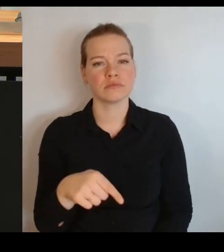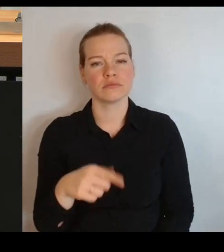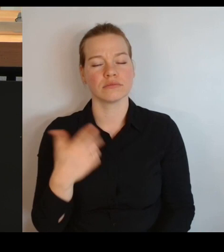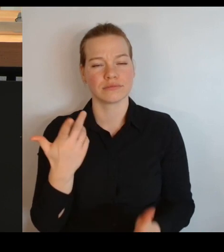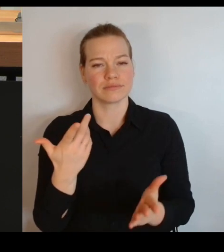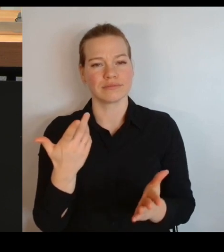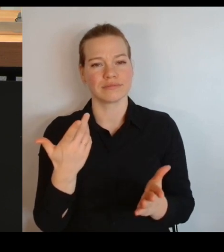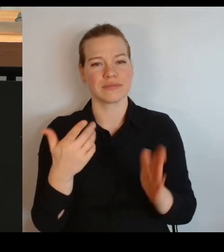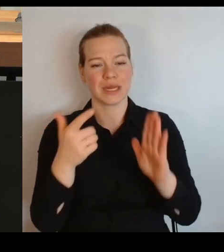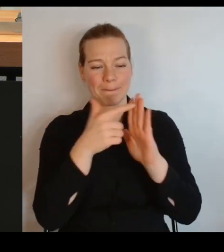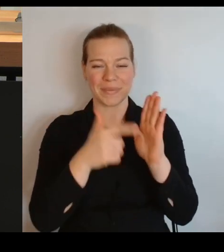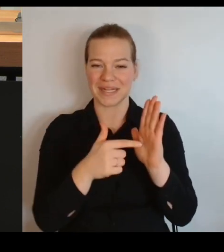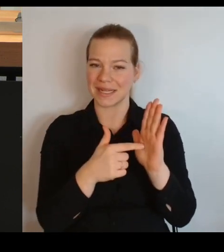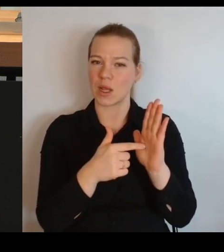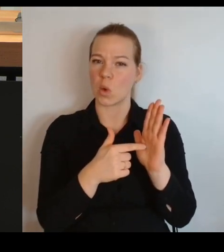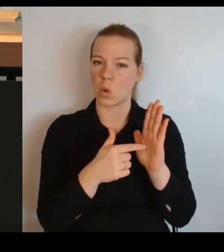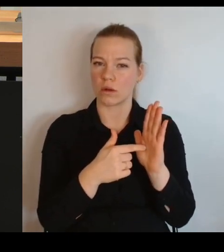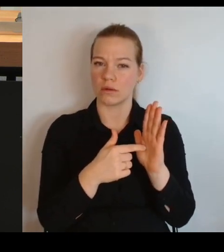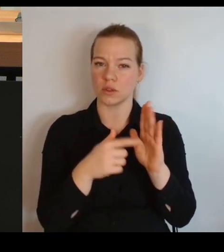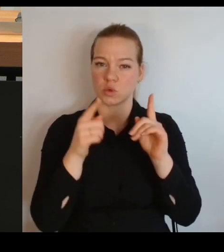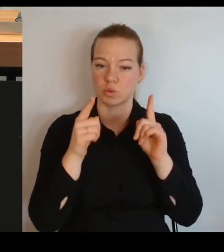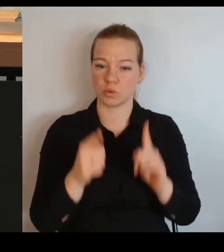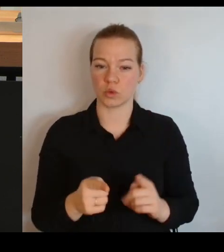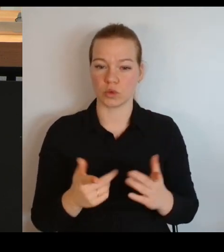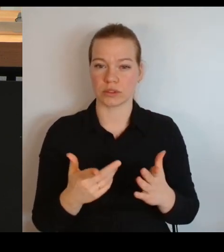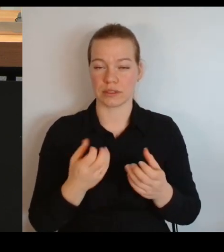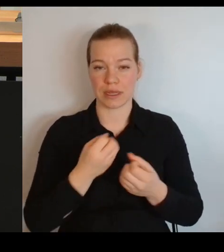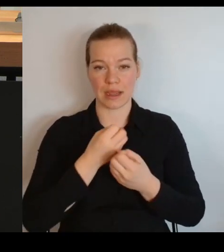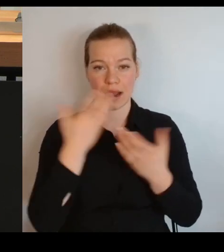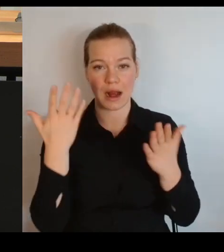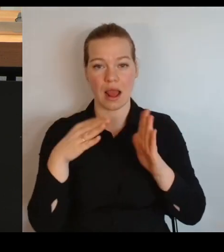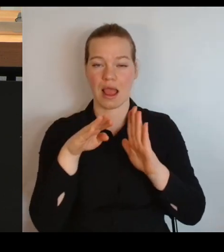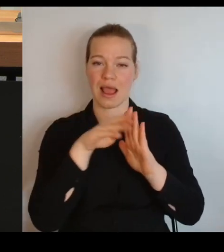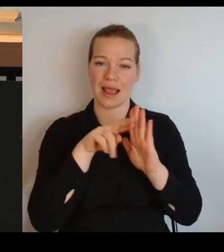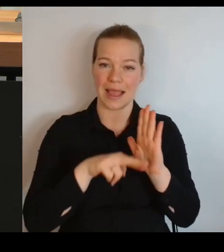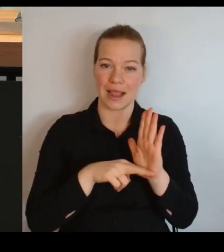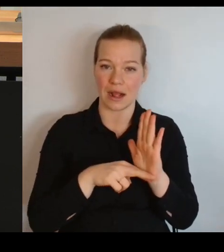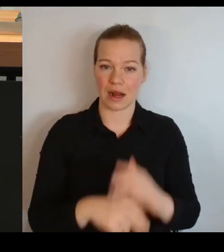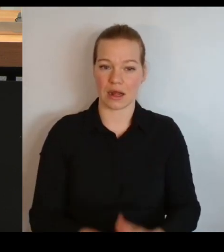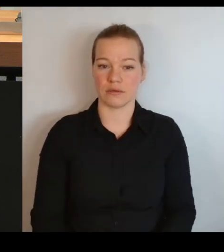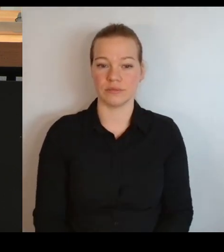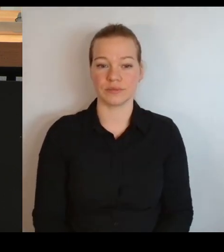auch schon beschrieben und insofern kann ich auch in Richtung der Koalition sagen